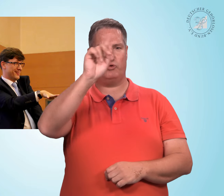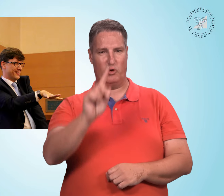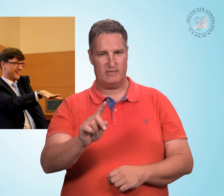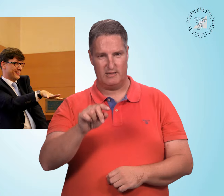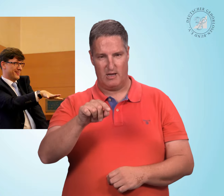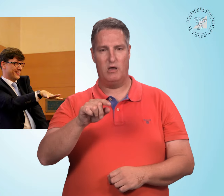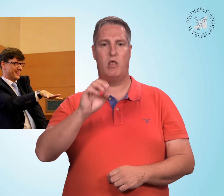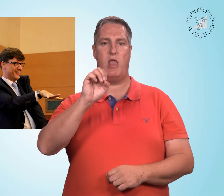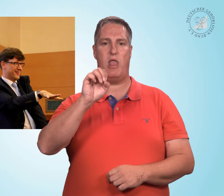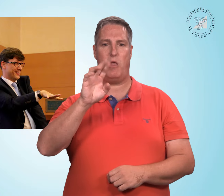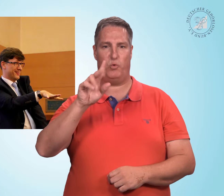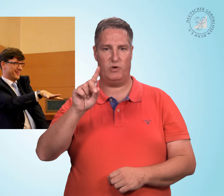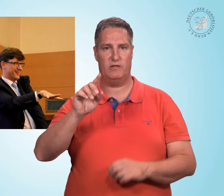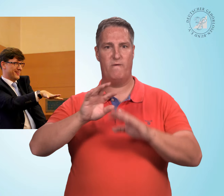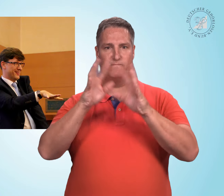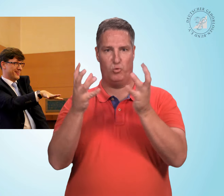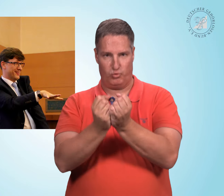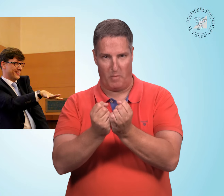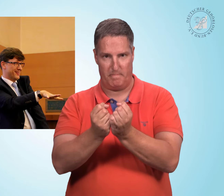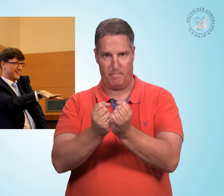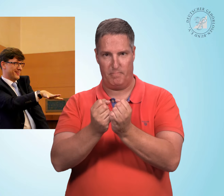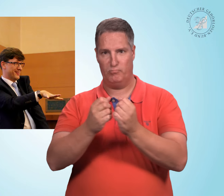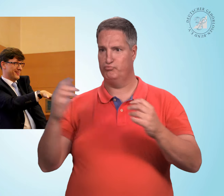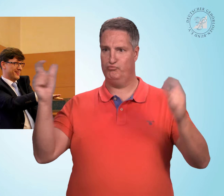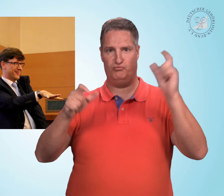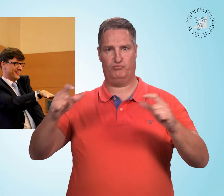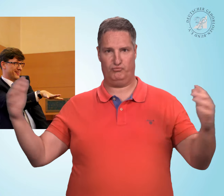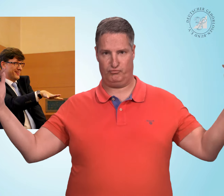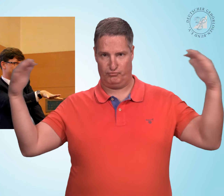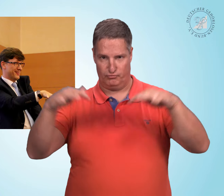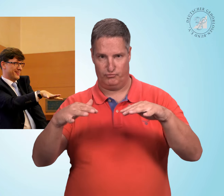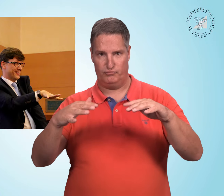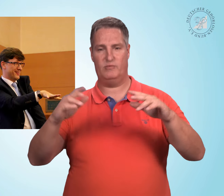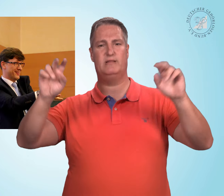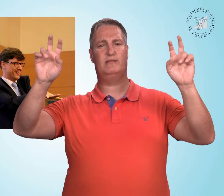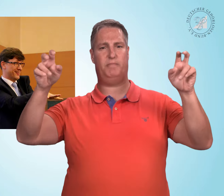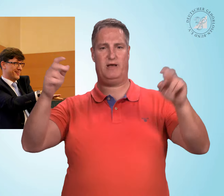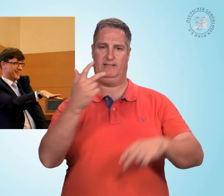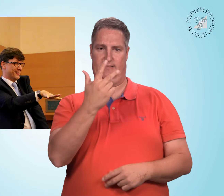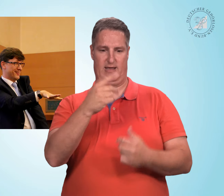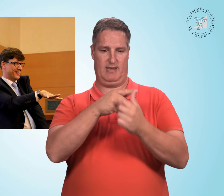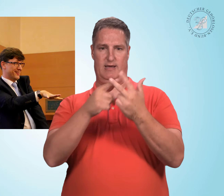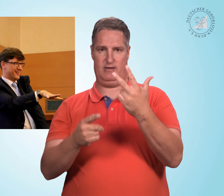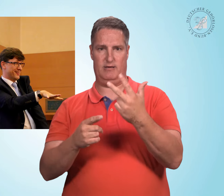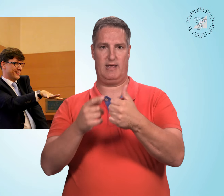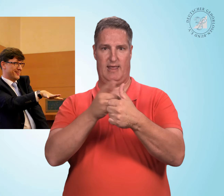Am Donnerstag, 16.05.2019 fand der EUD-Workshop statt. Drei politische Themenpunkte waren